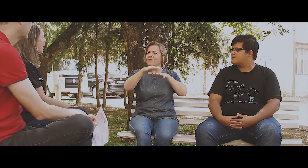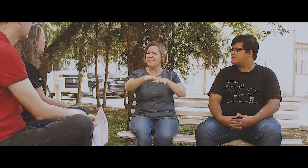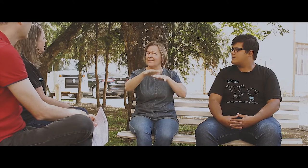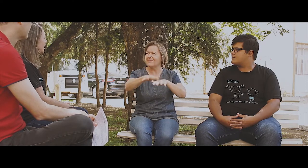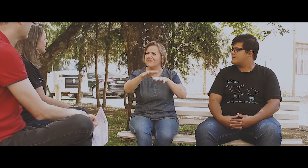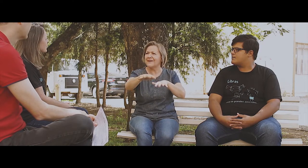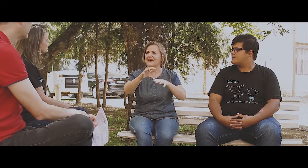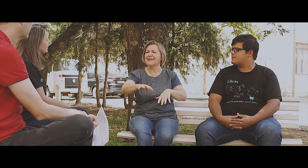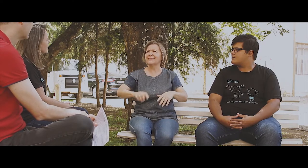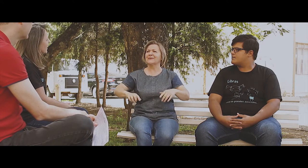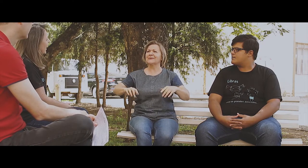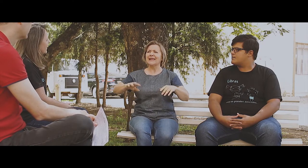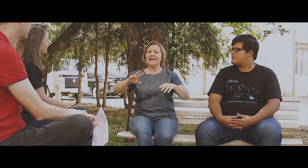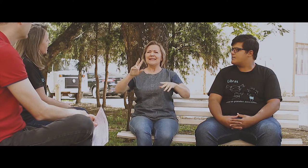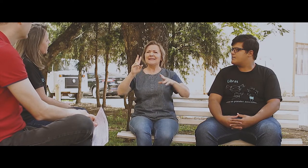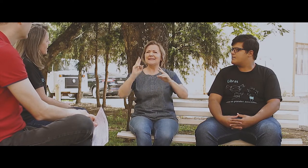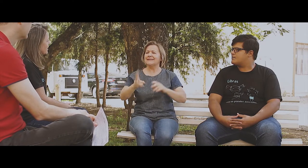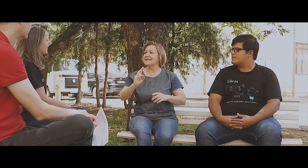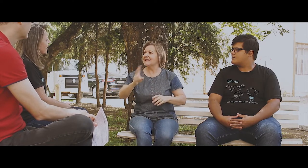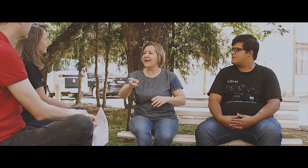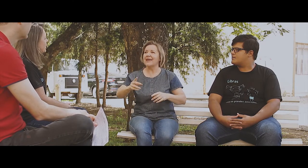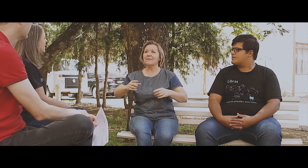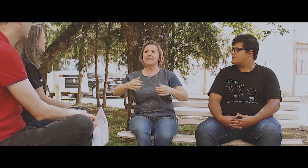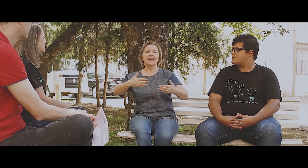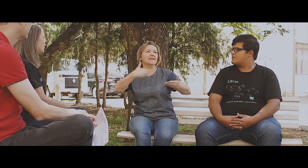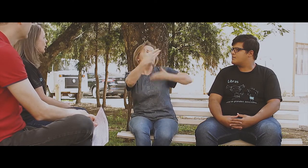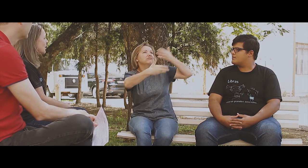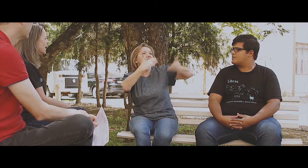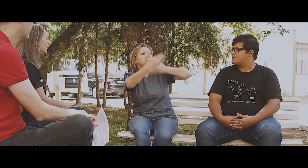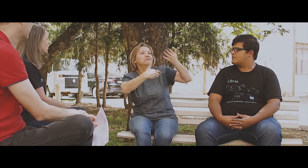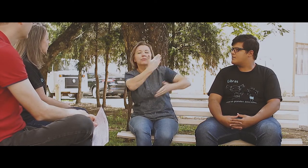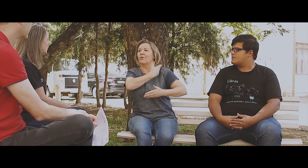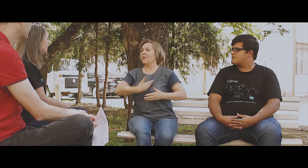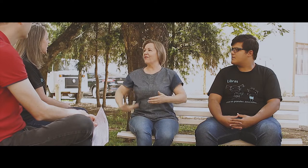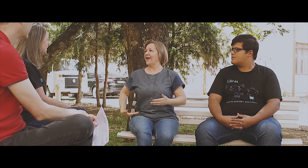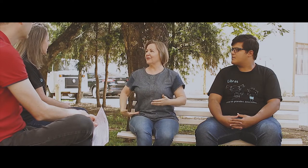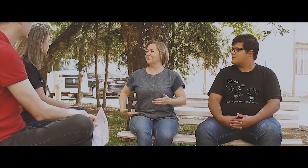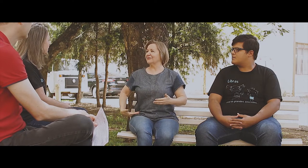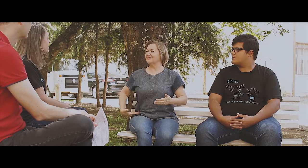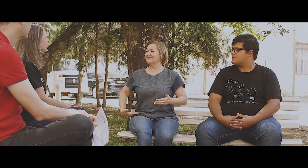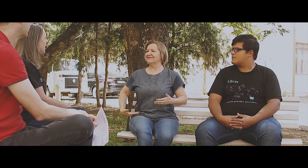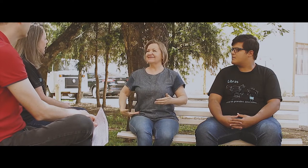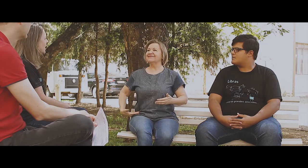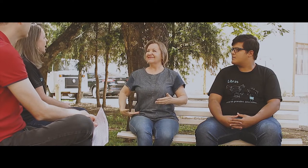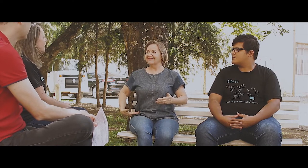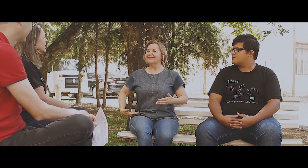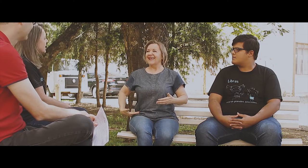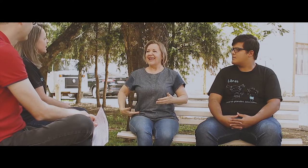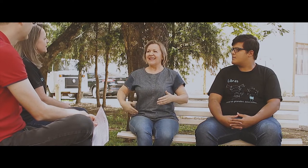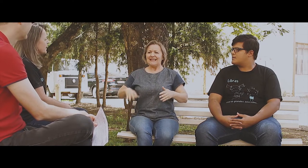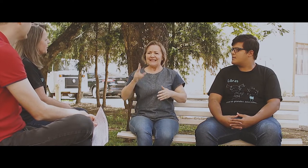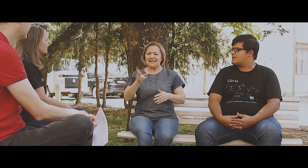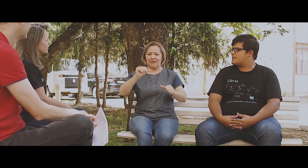A comunidade surda aqui brasileira fez um movimento muito grande e sempre temos